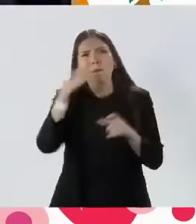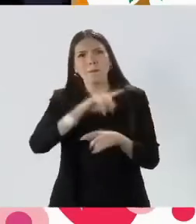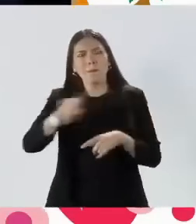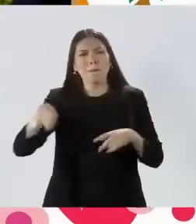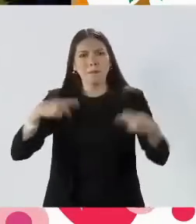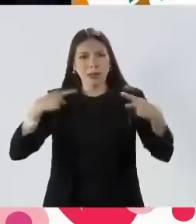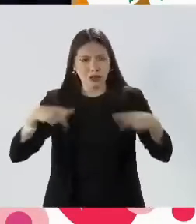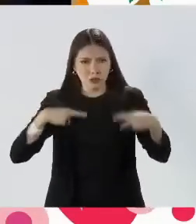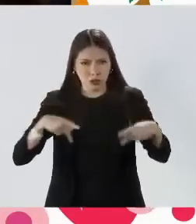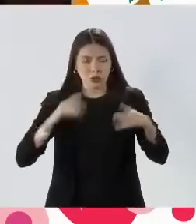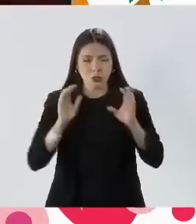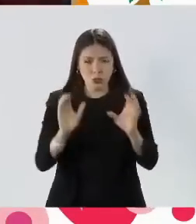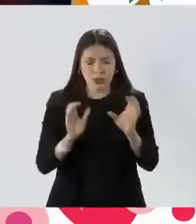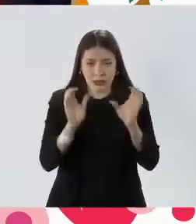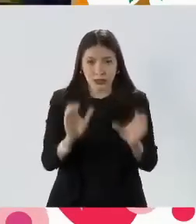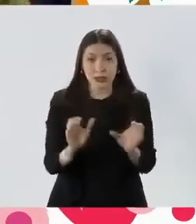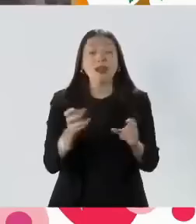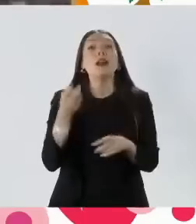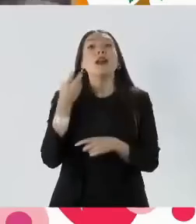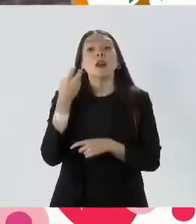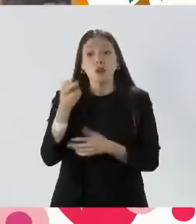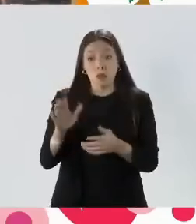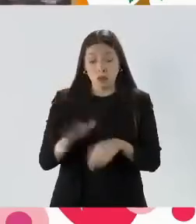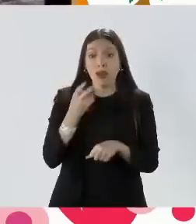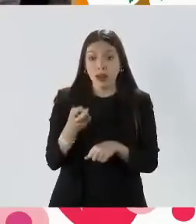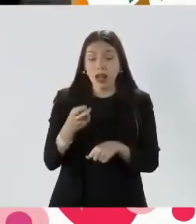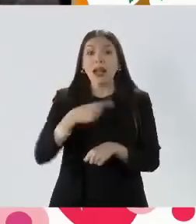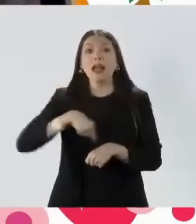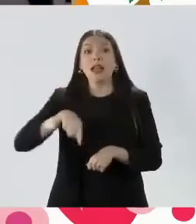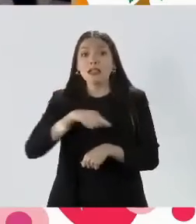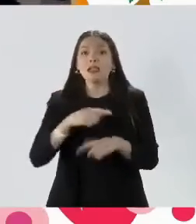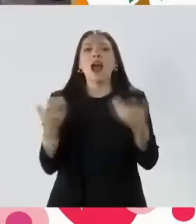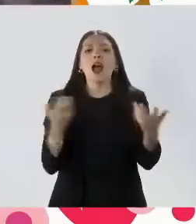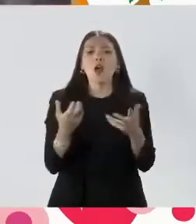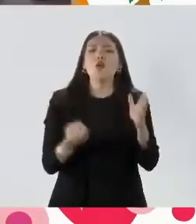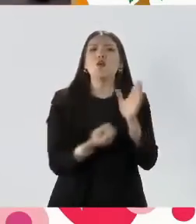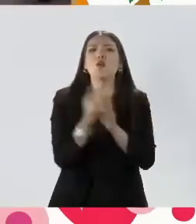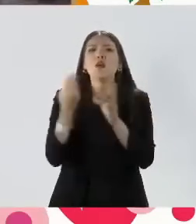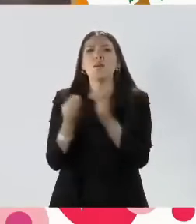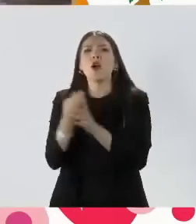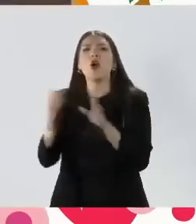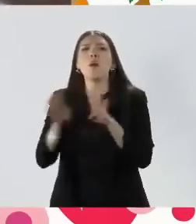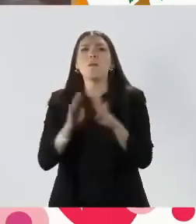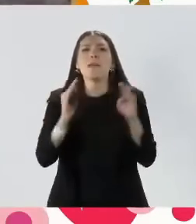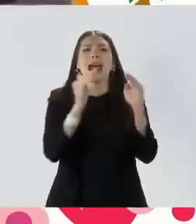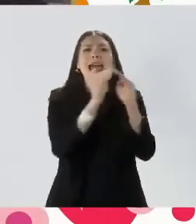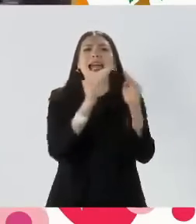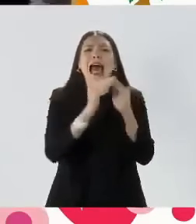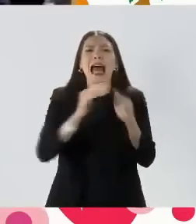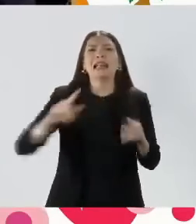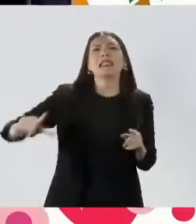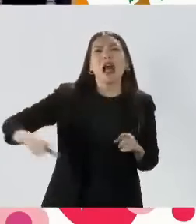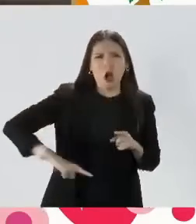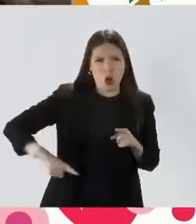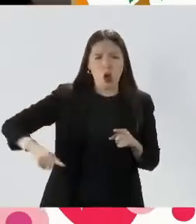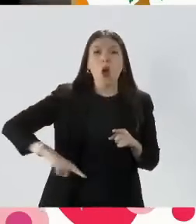en la creación de las casas de gobierno donde estarán todos los servicios y el equipo del